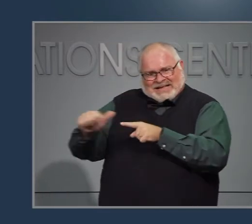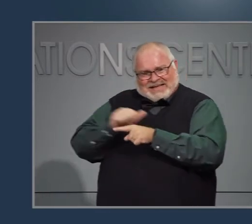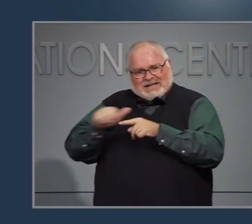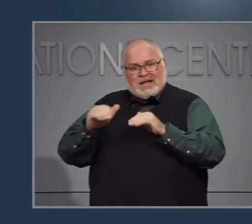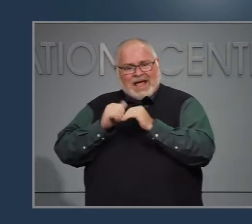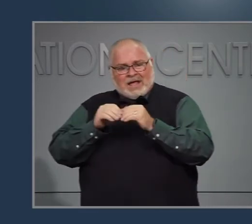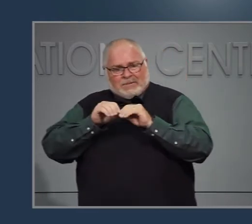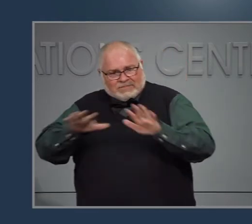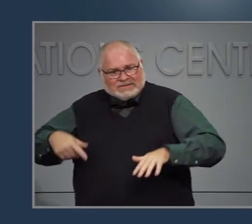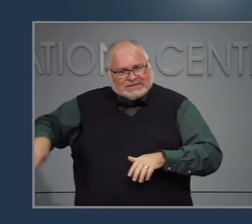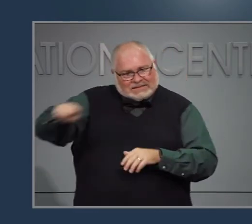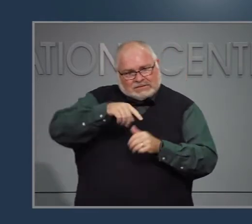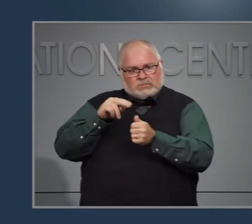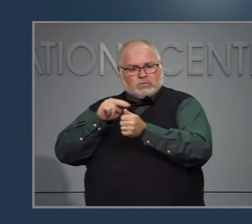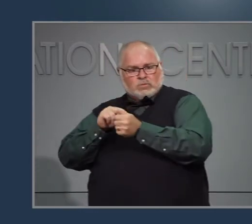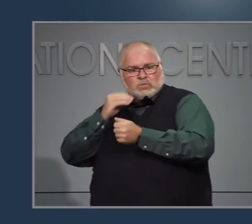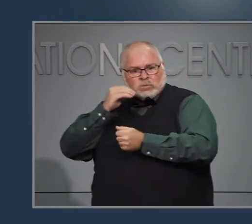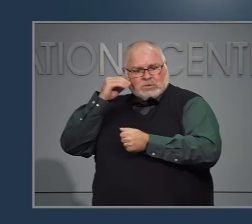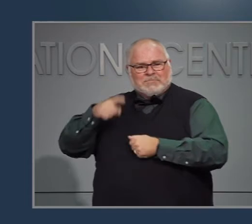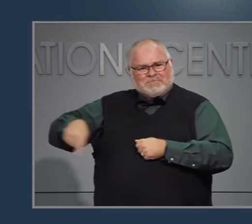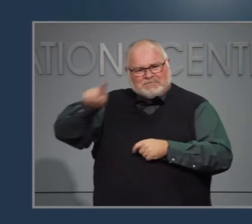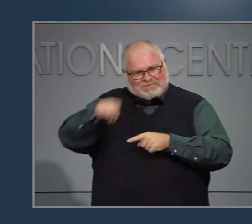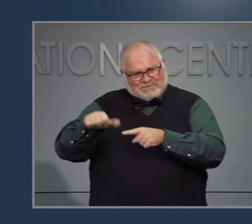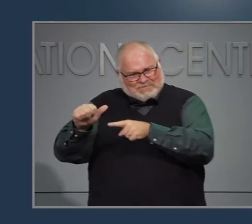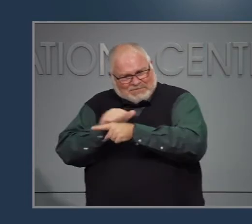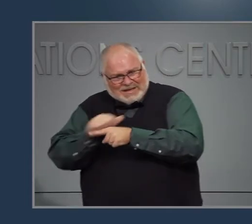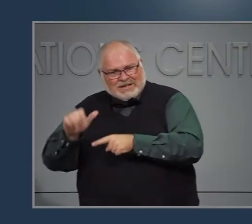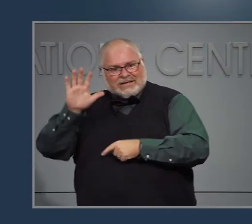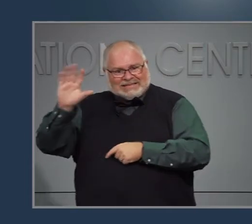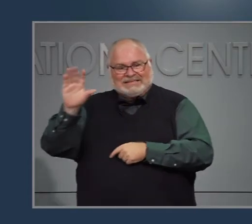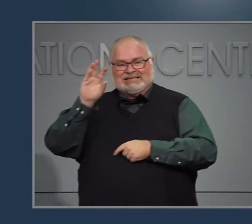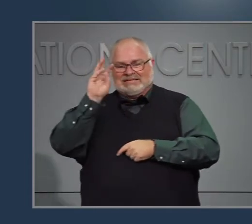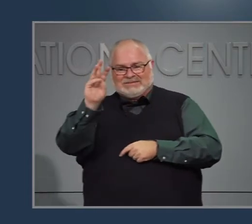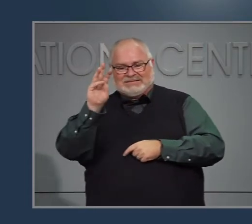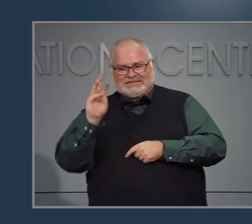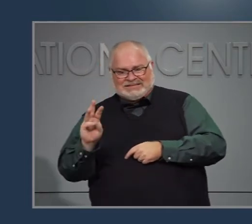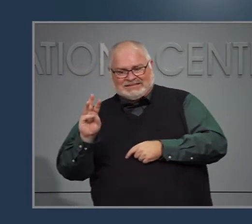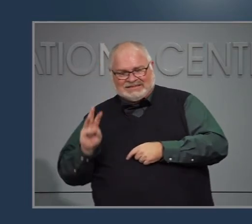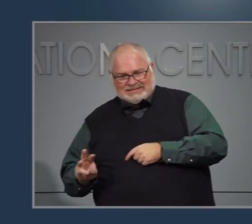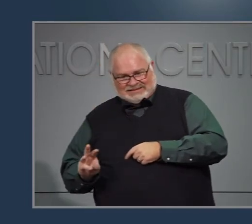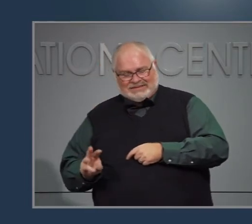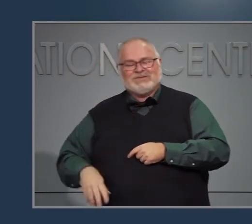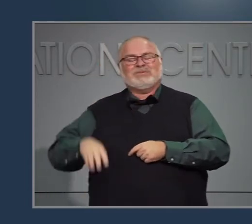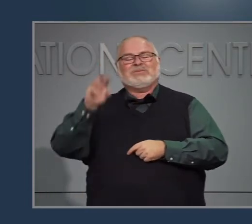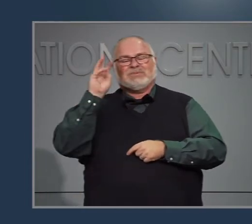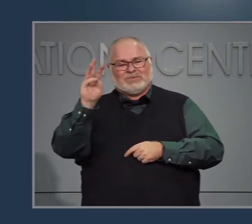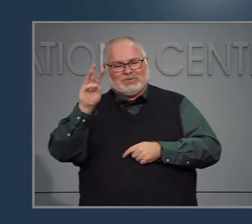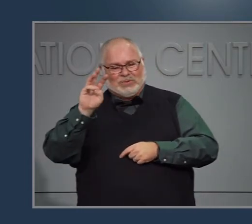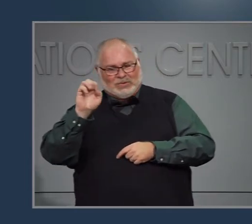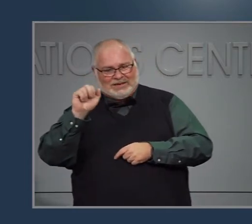propagación de covid diecinueve en los asilos poniendo en práctica llevar una mascarilla